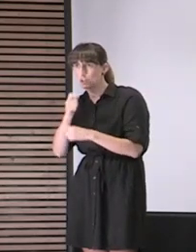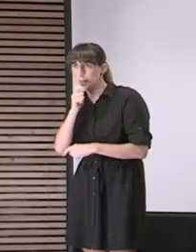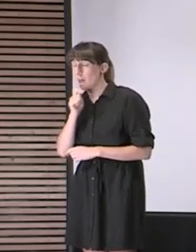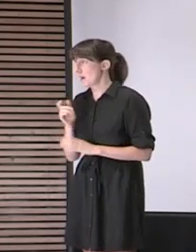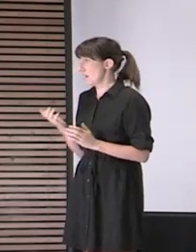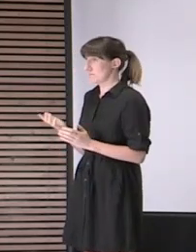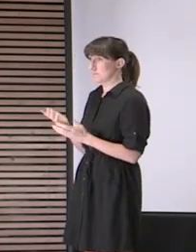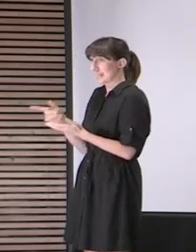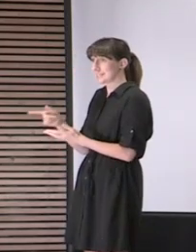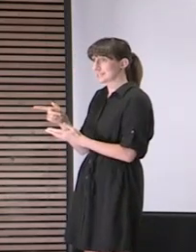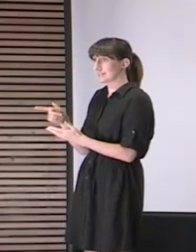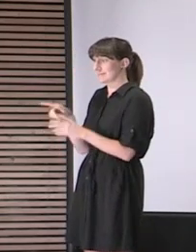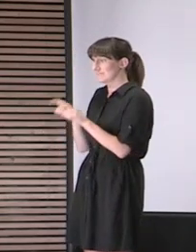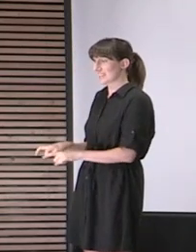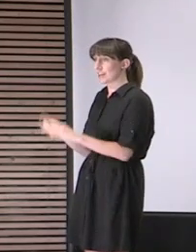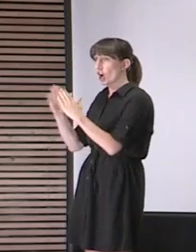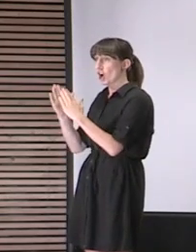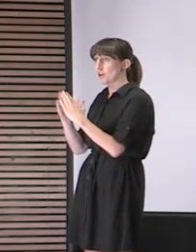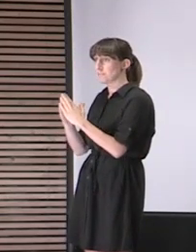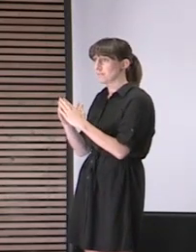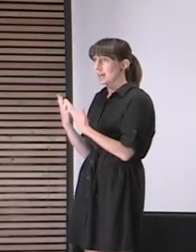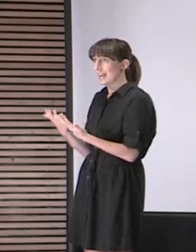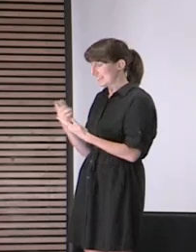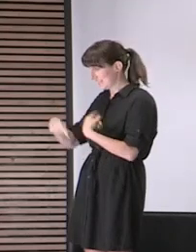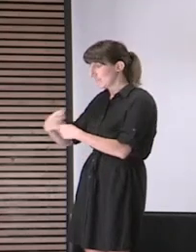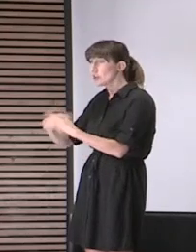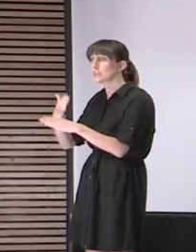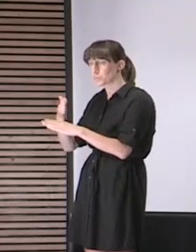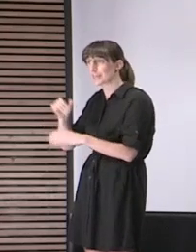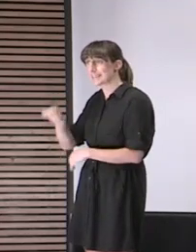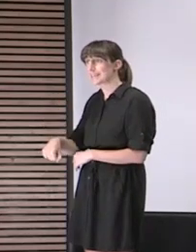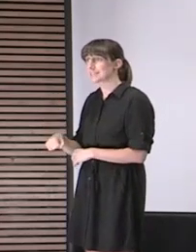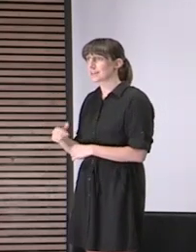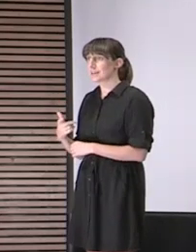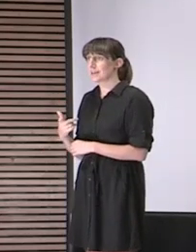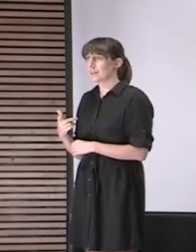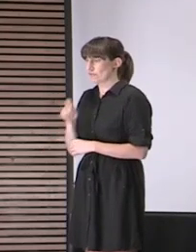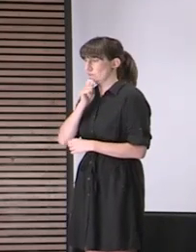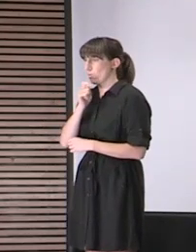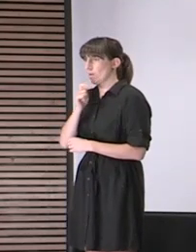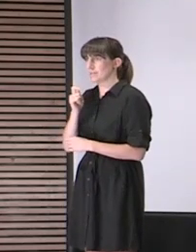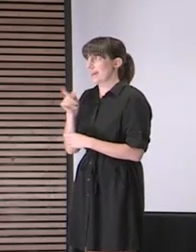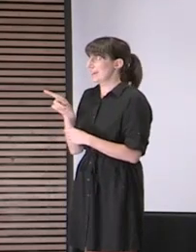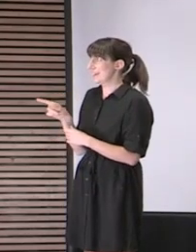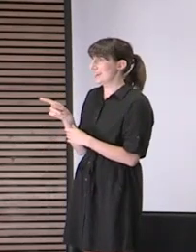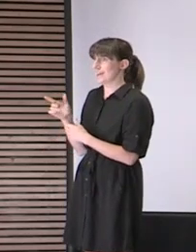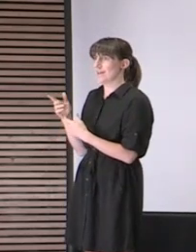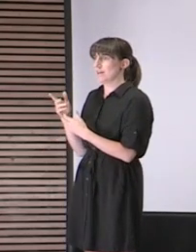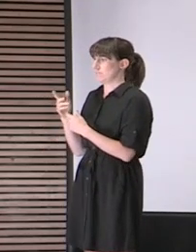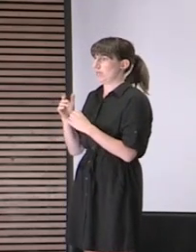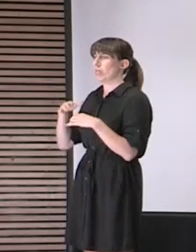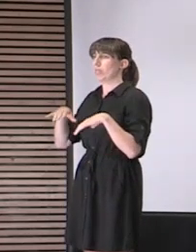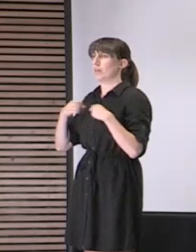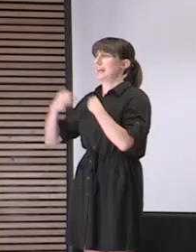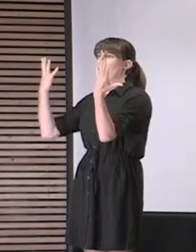nuevo, yo no interpretaría eso